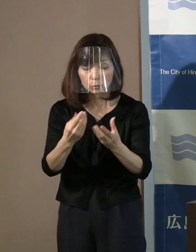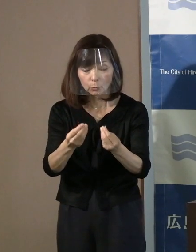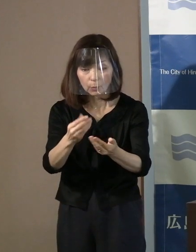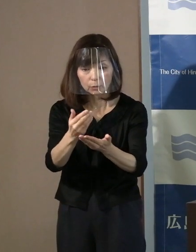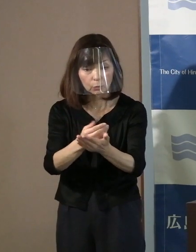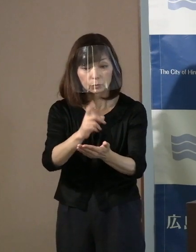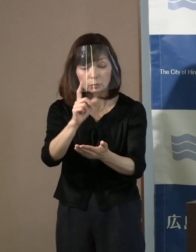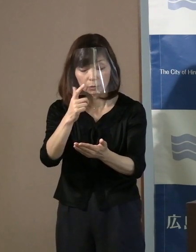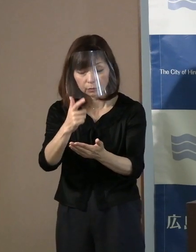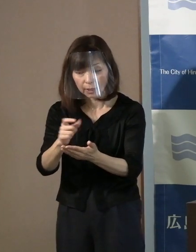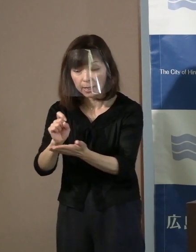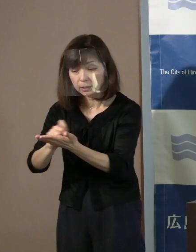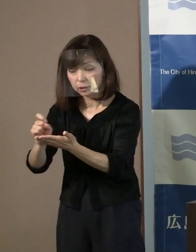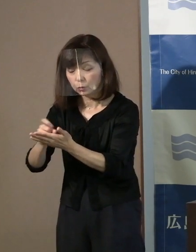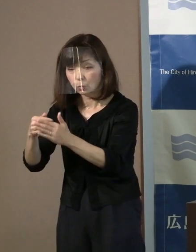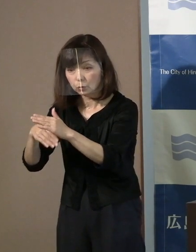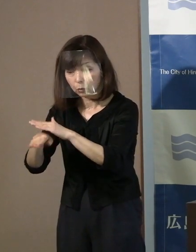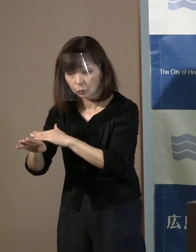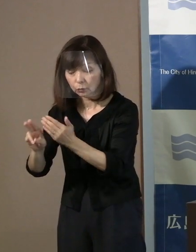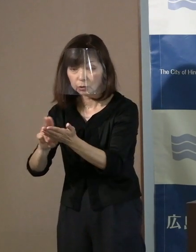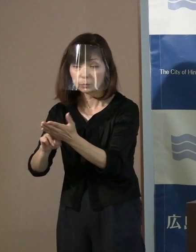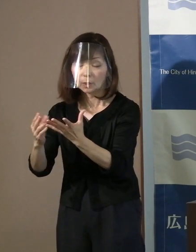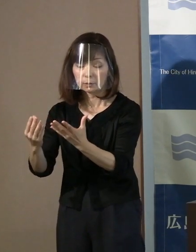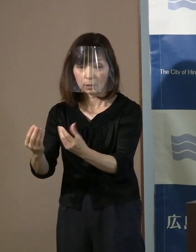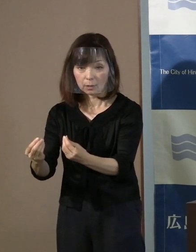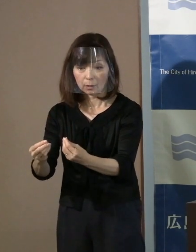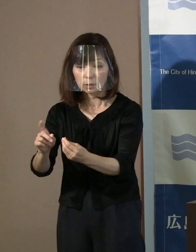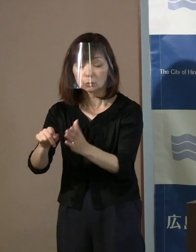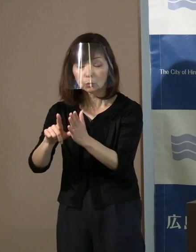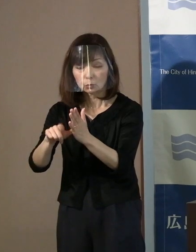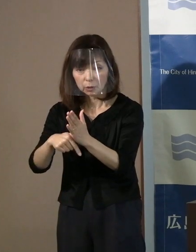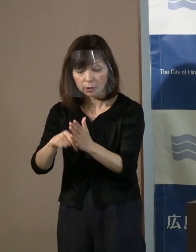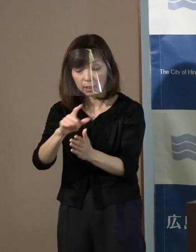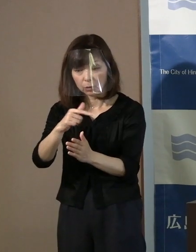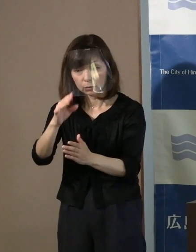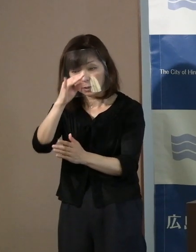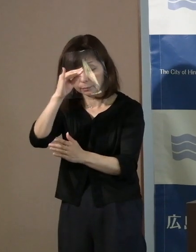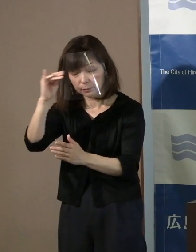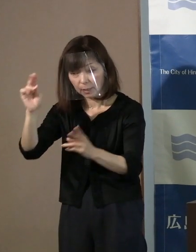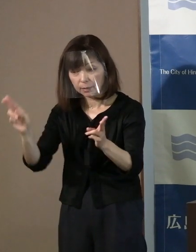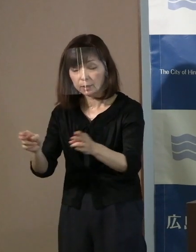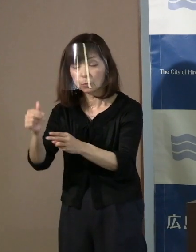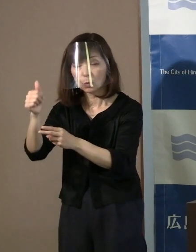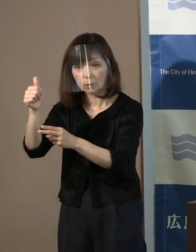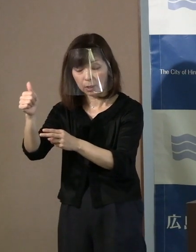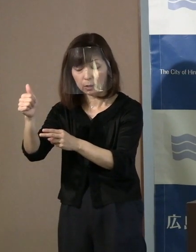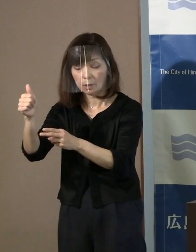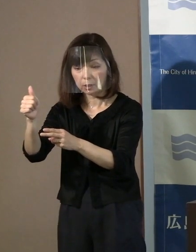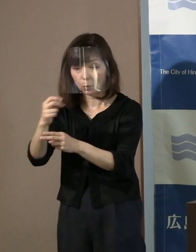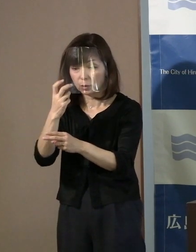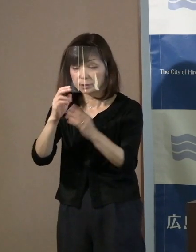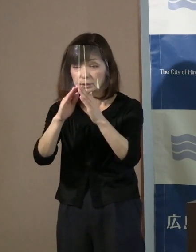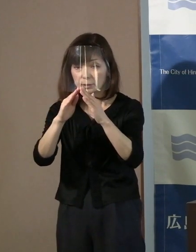そのときに､様々な学識経験者からなる 本市の文化財審議会の試掘調査の